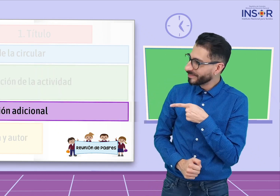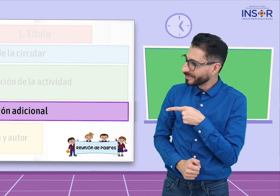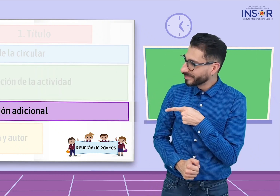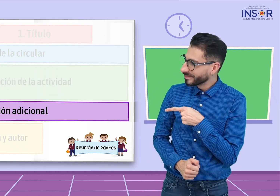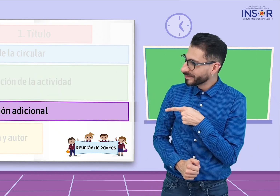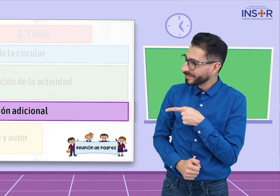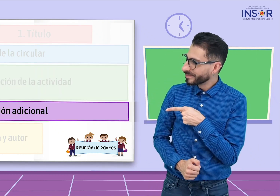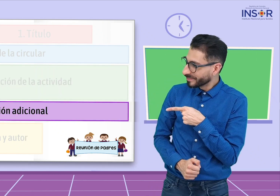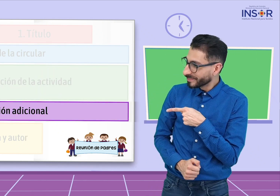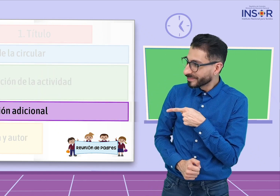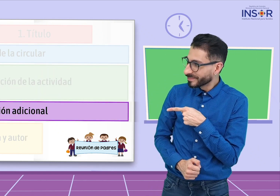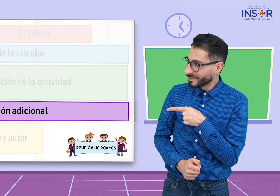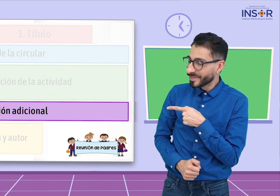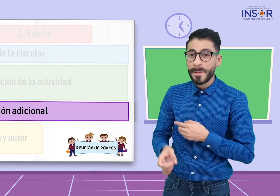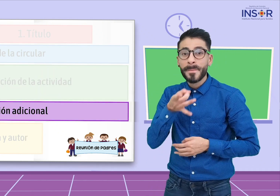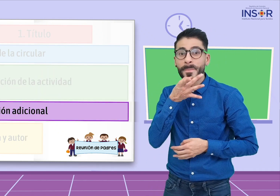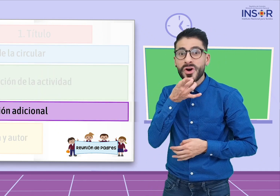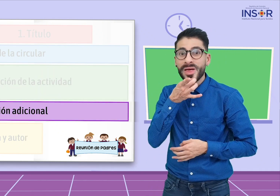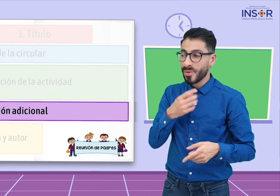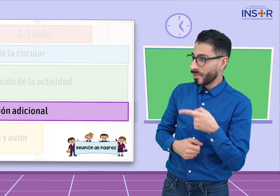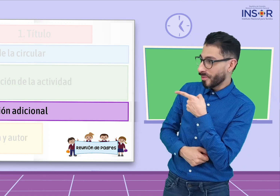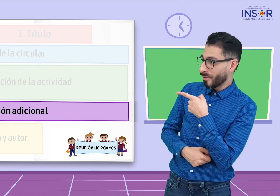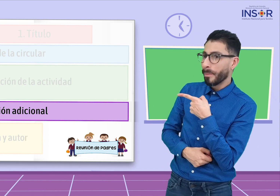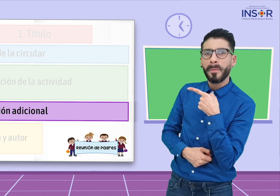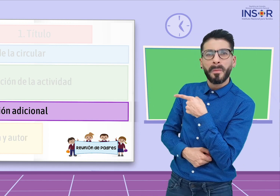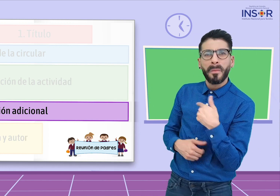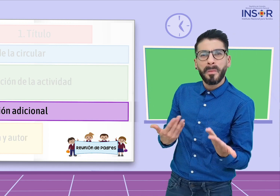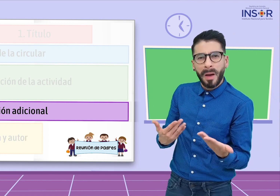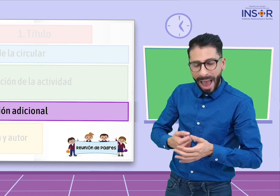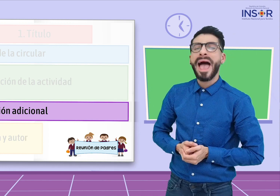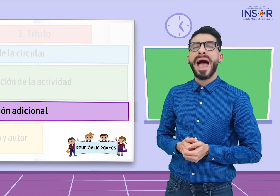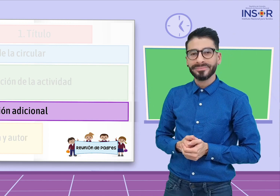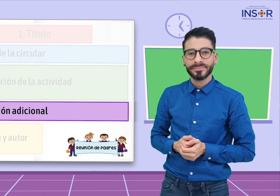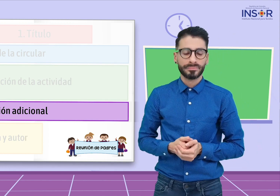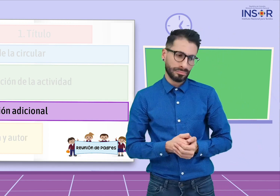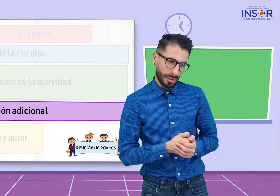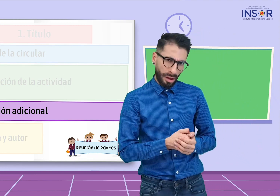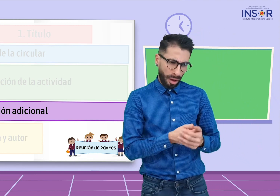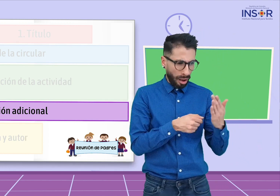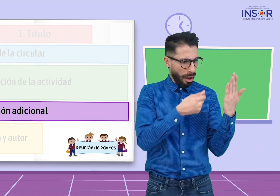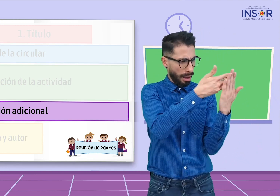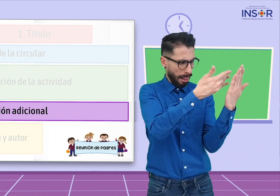La cuarta parte, de color morado. Información adicional.